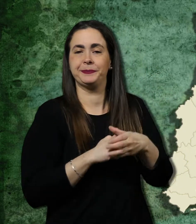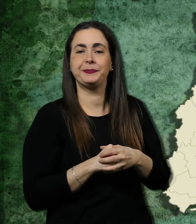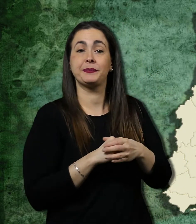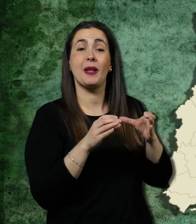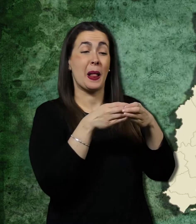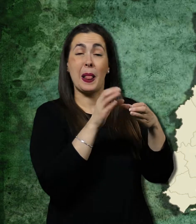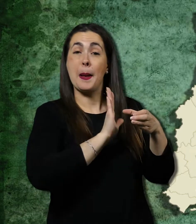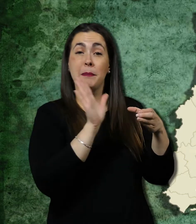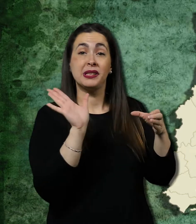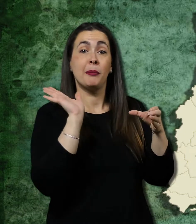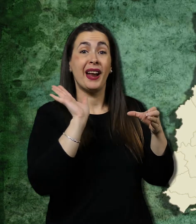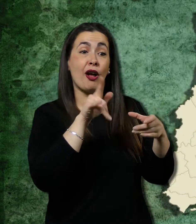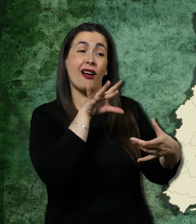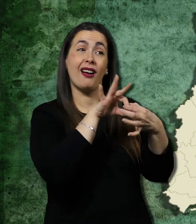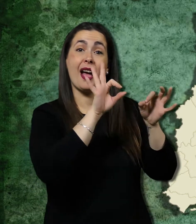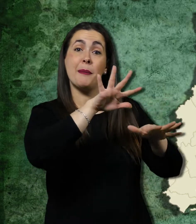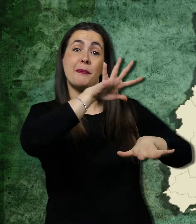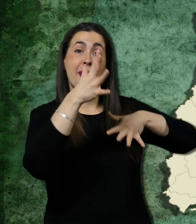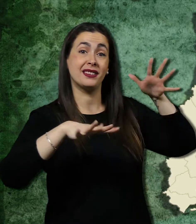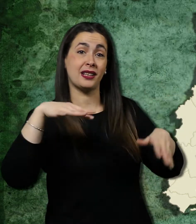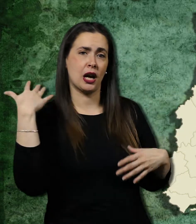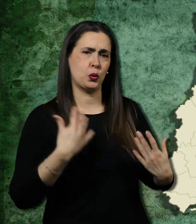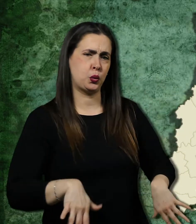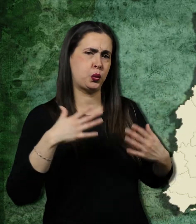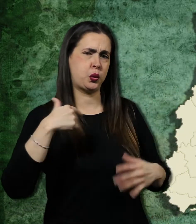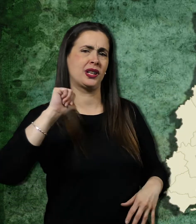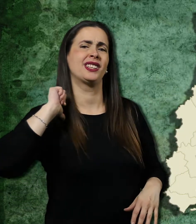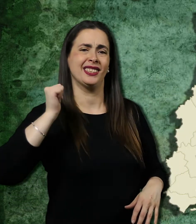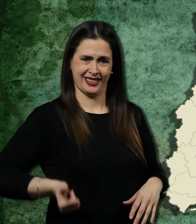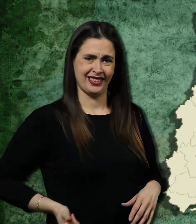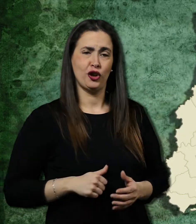però d'una gran riquesa paisatgística.